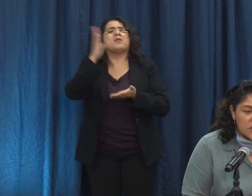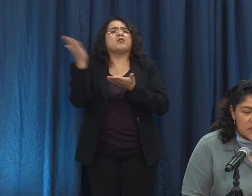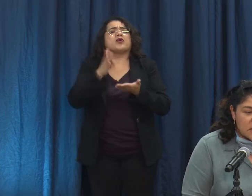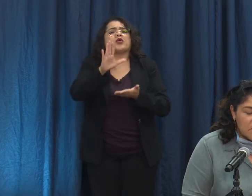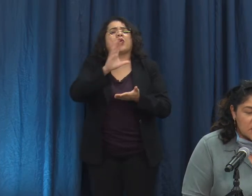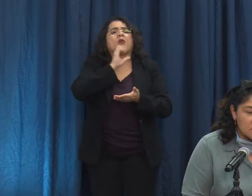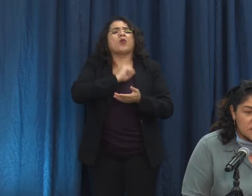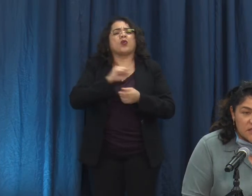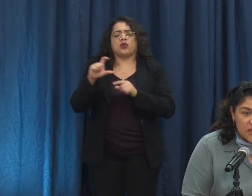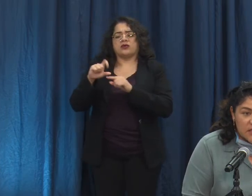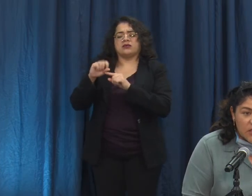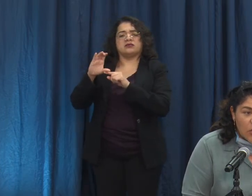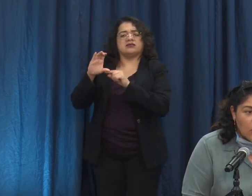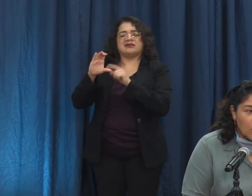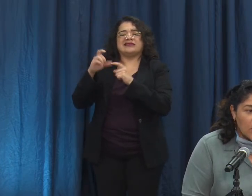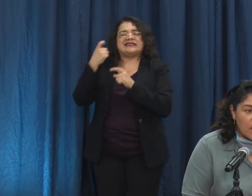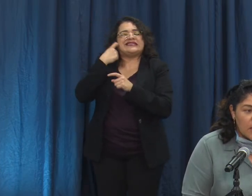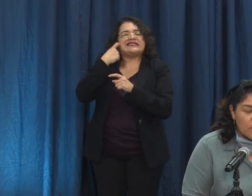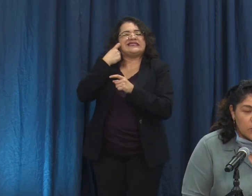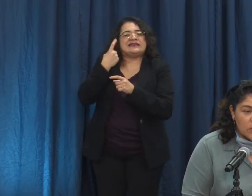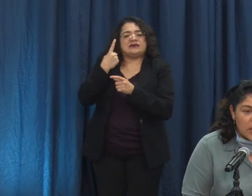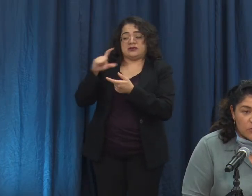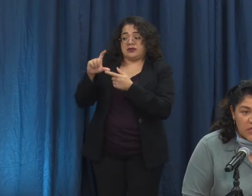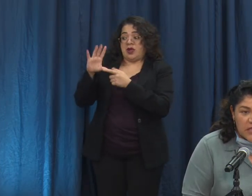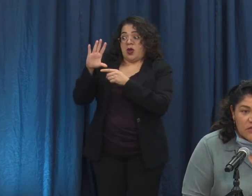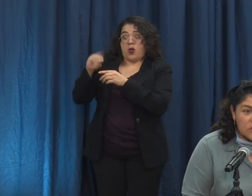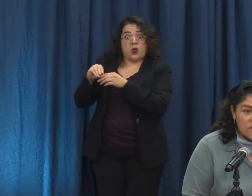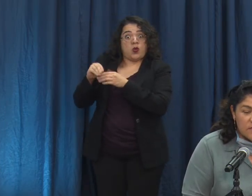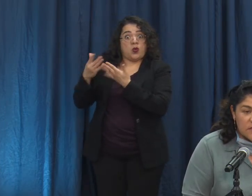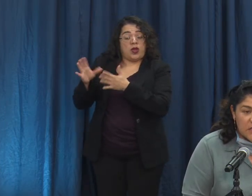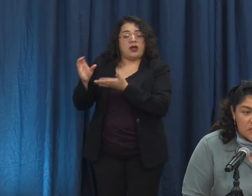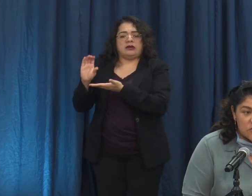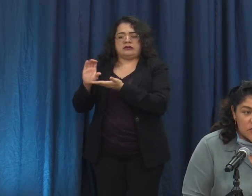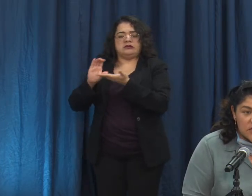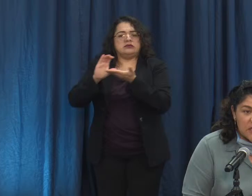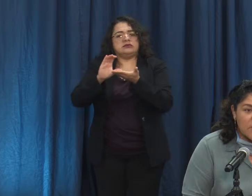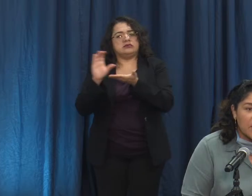Rosetta más reciente hola el bote la beauté on the tiene su rosetta para